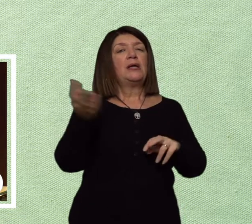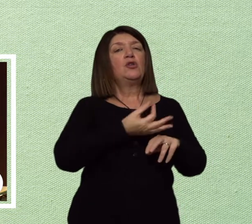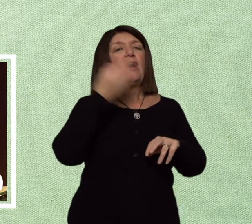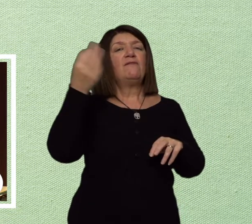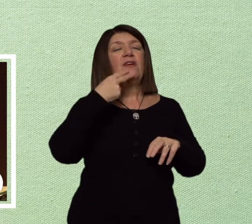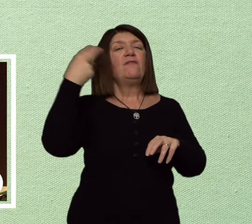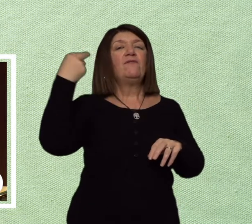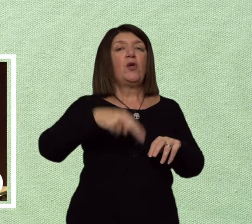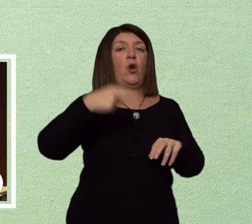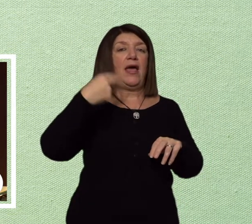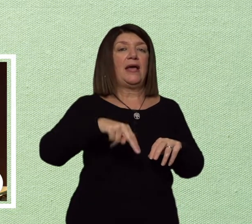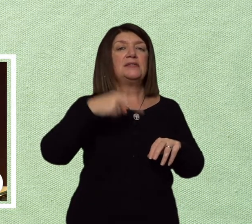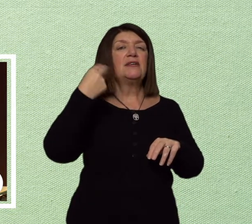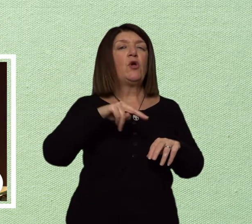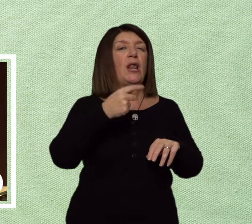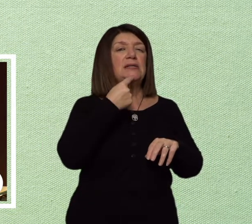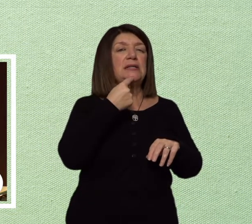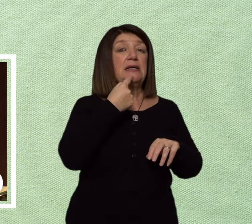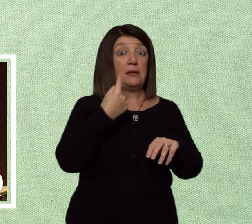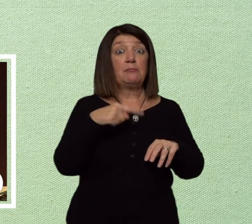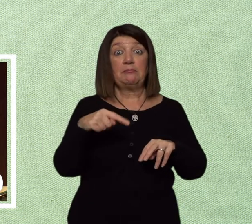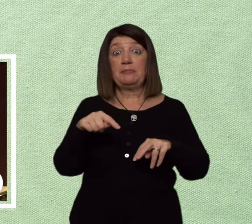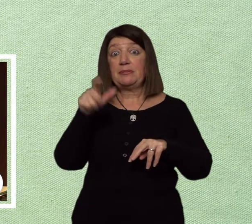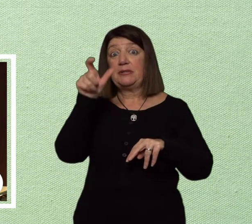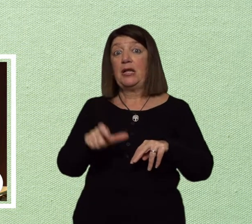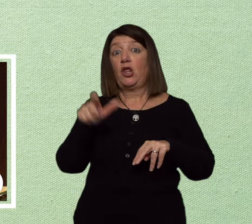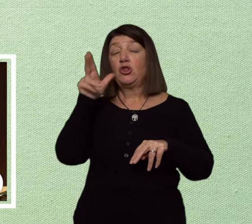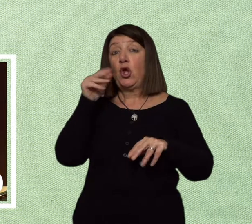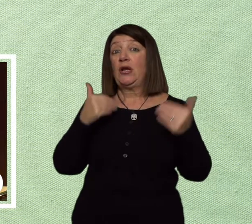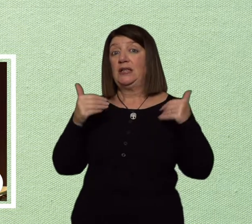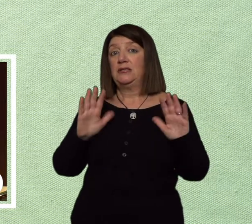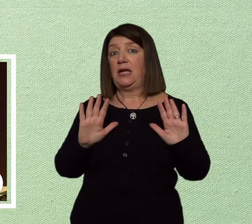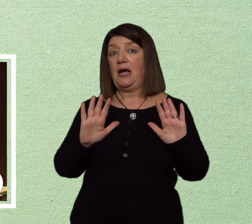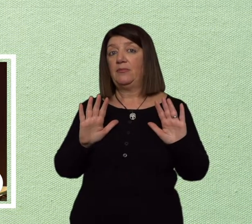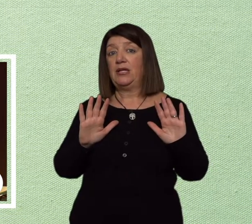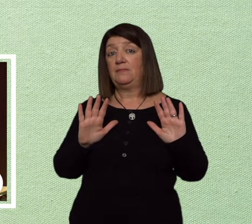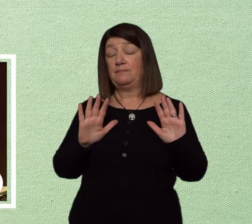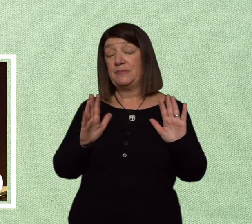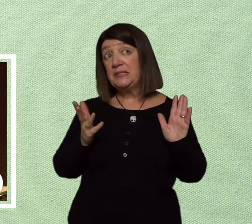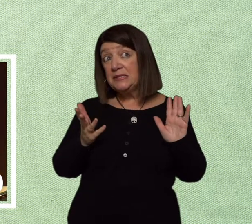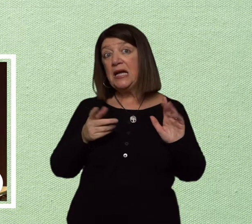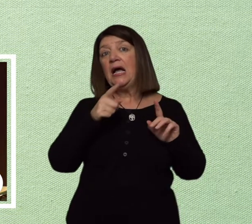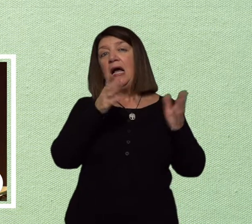alle donne con disabilità, nel Fior di loto, se non sbaglio, c'è anche un supporto